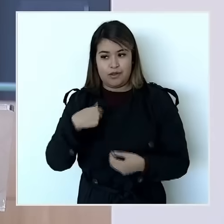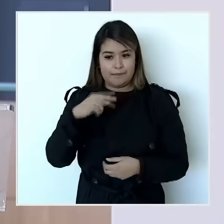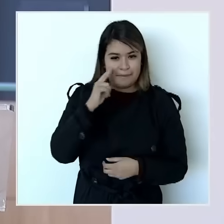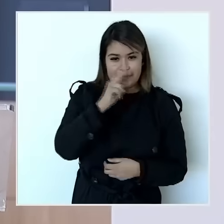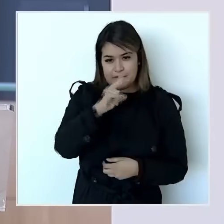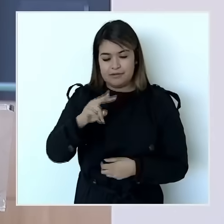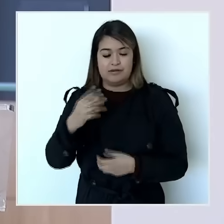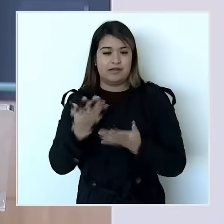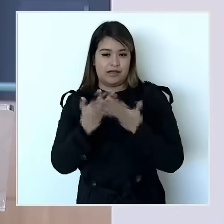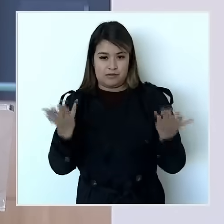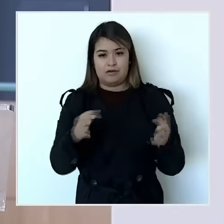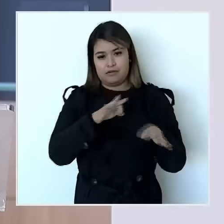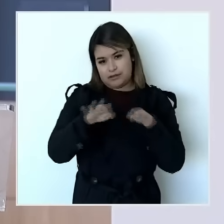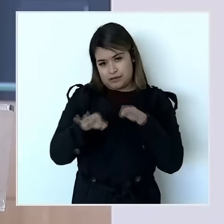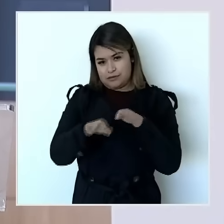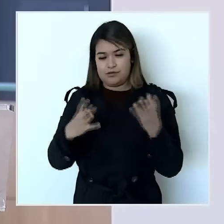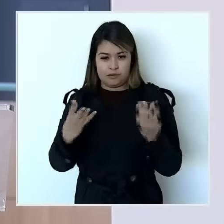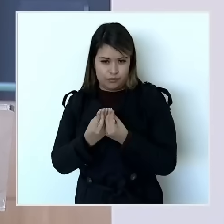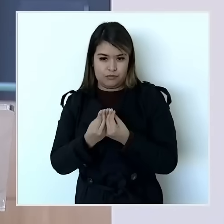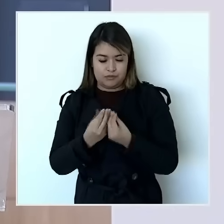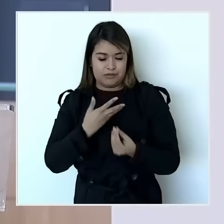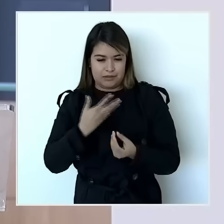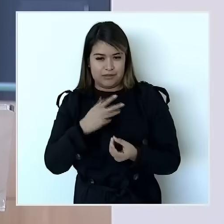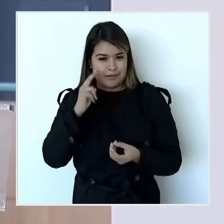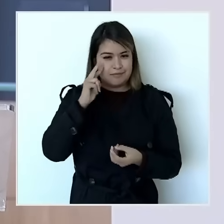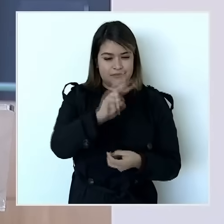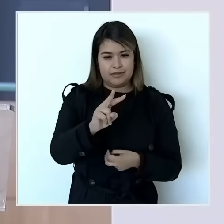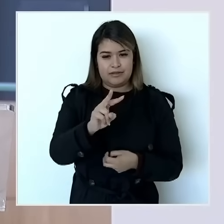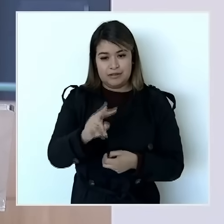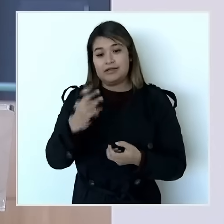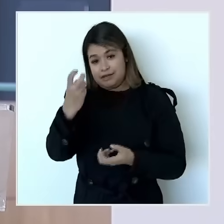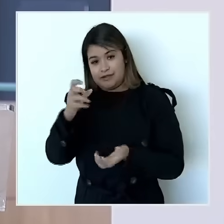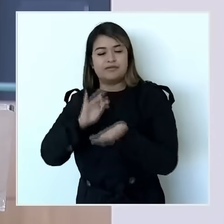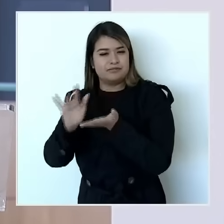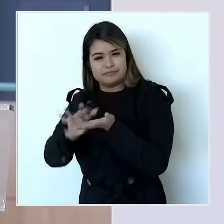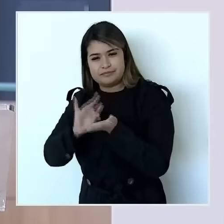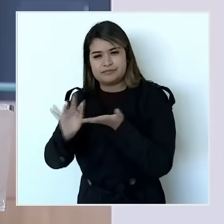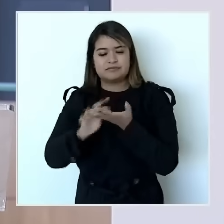los trabajadores de la agencia, quienes habrán de apoyar con su capacidad profesional y de